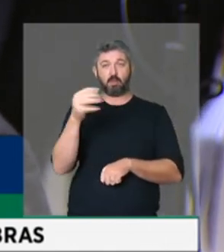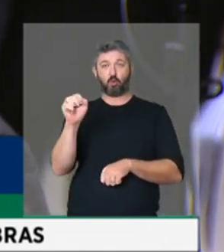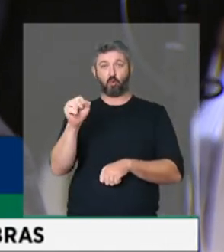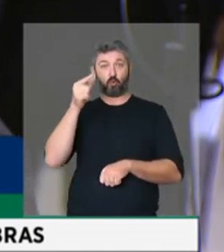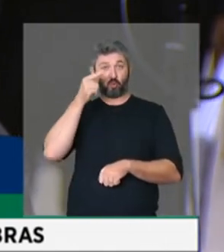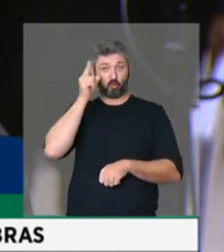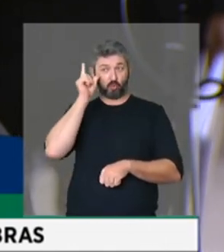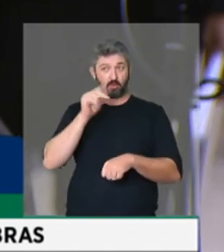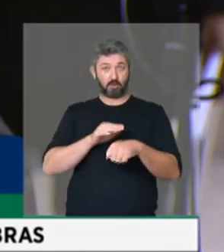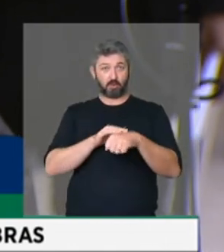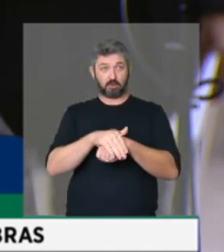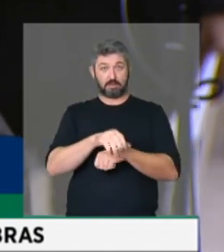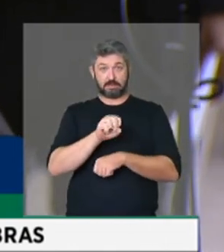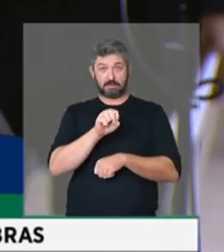SISTEMA ÀS 16H48 DE ONTEM. SE ESSA MATÉRIA, COMO O SENHOR